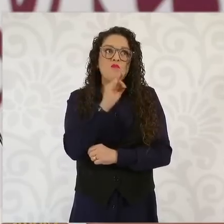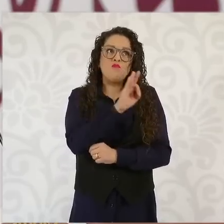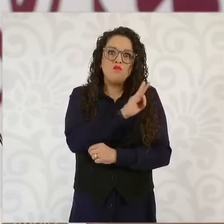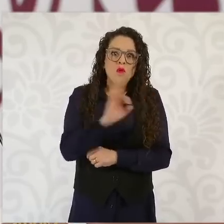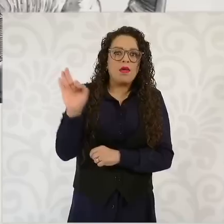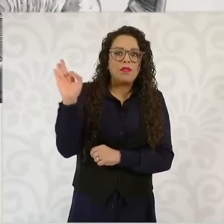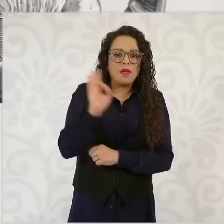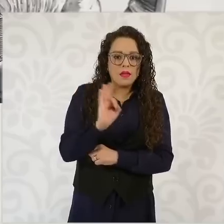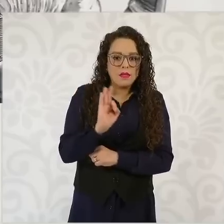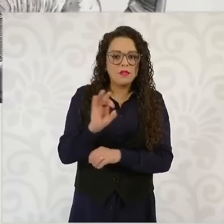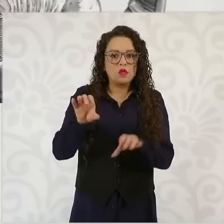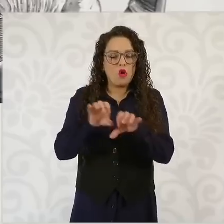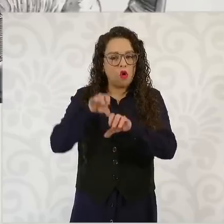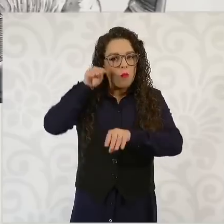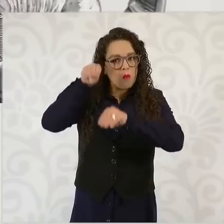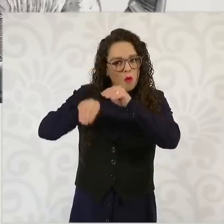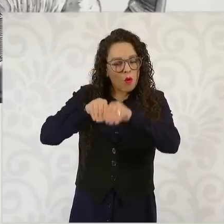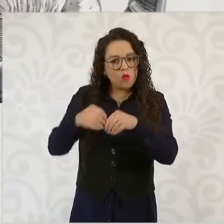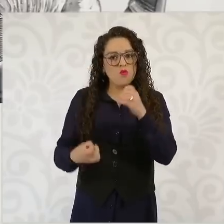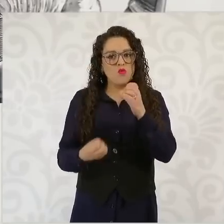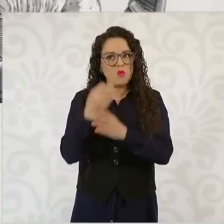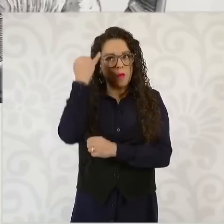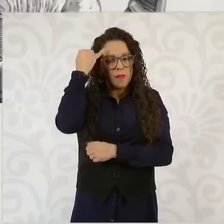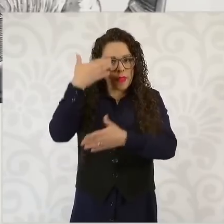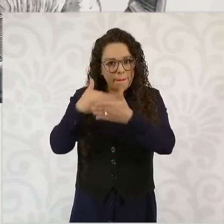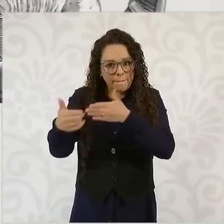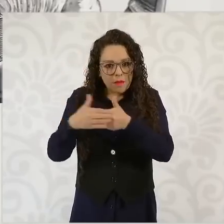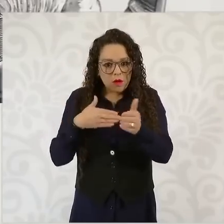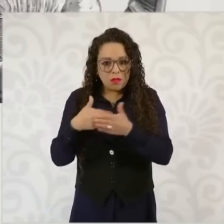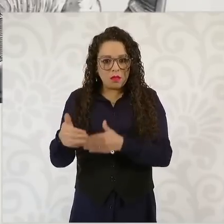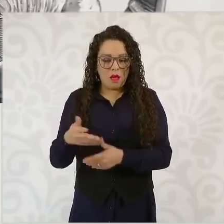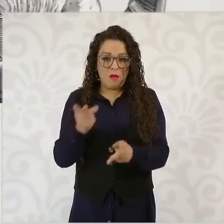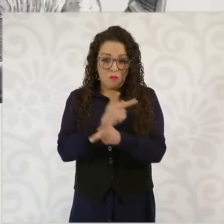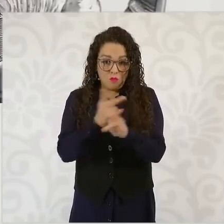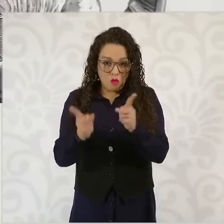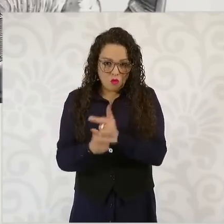diseño y desarrollo así de producción de los productos sino también va a impulsar Sin lugar